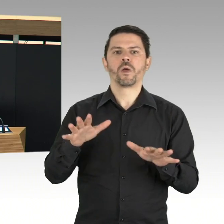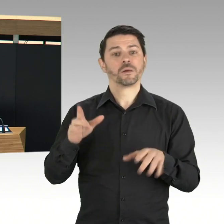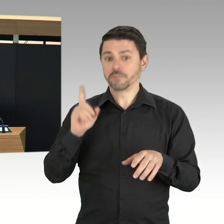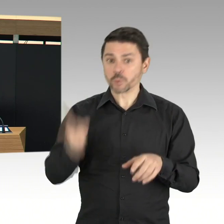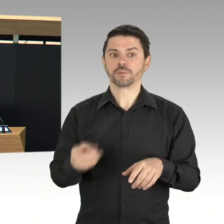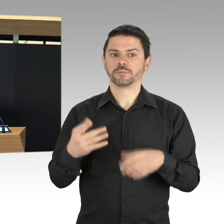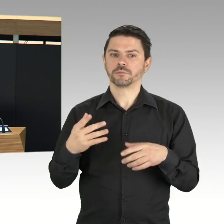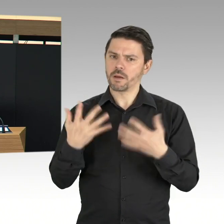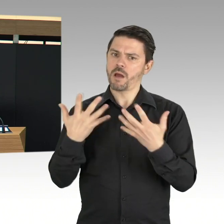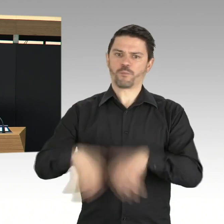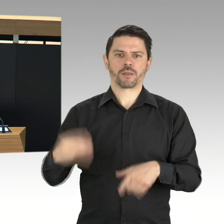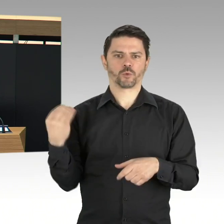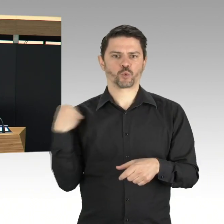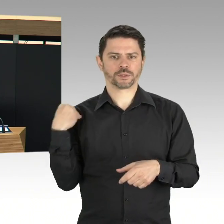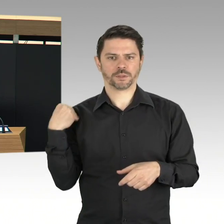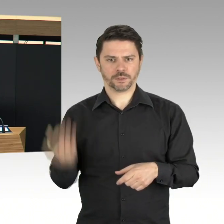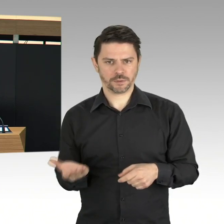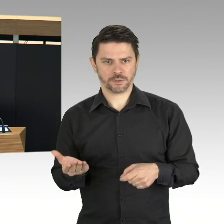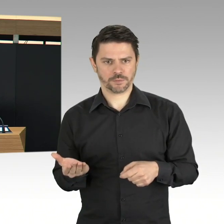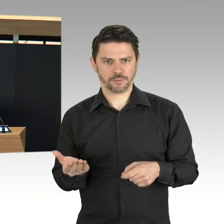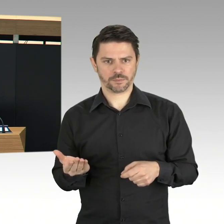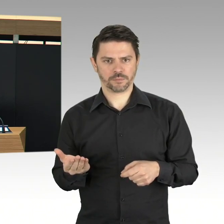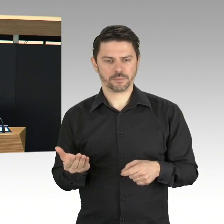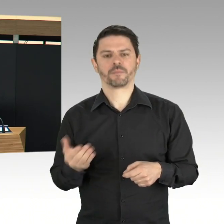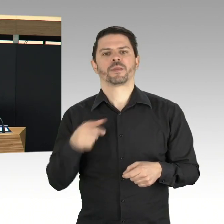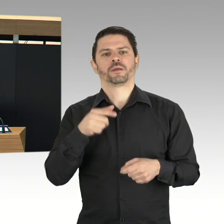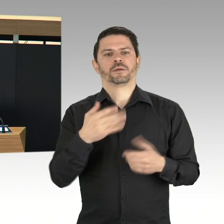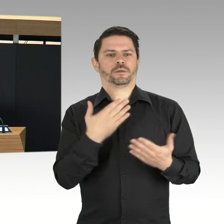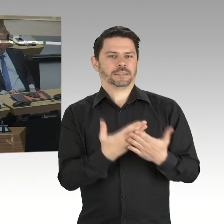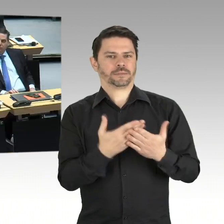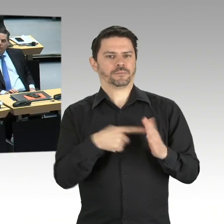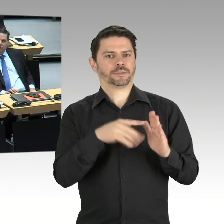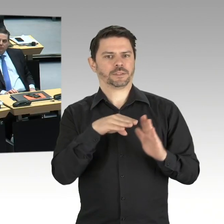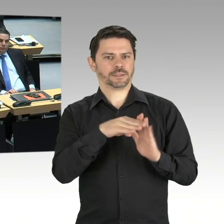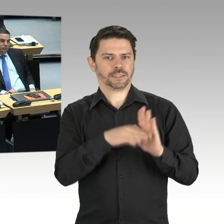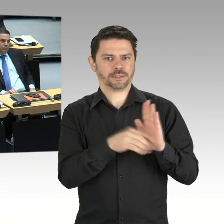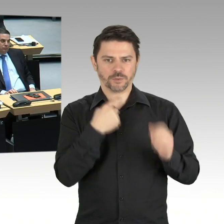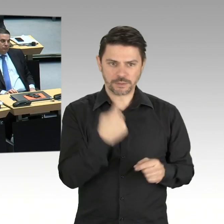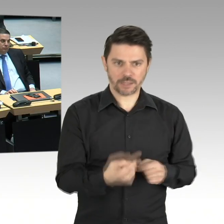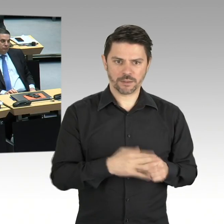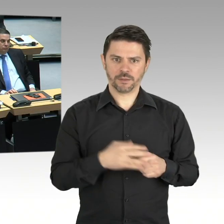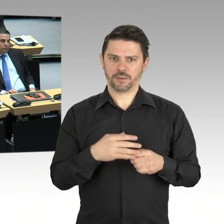Wenn etwas nach dem Gesetz verboten ist und dagegen verstoßen wird, kann dies zu einem Bußgeld in der genannten Höhe führen.